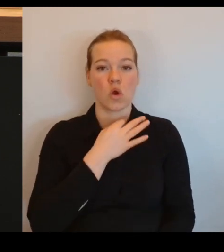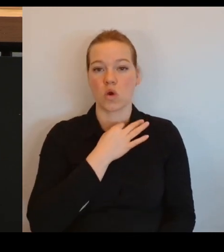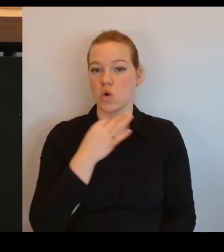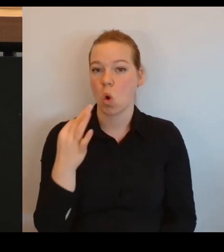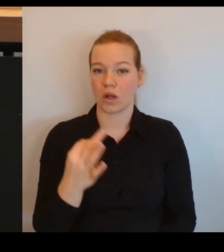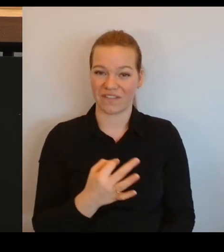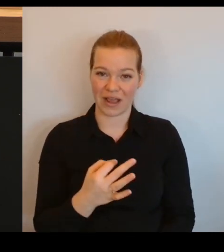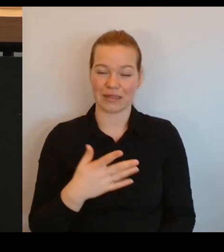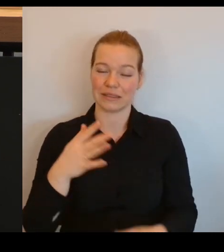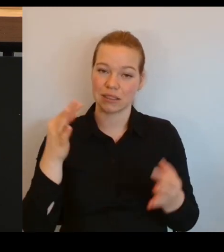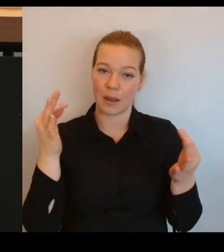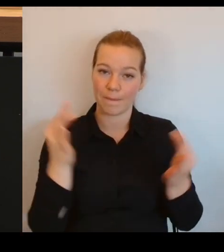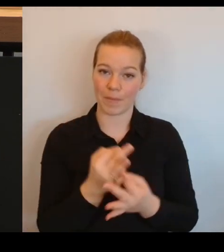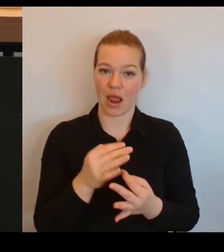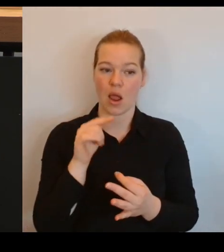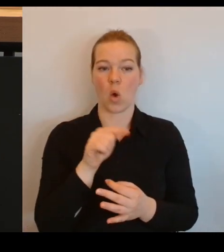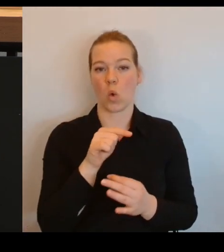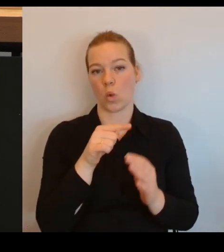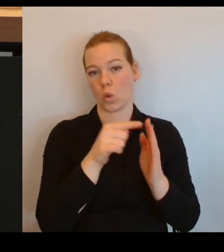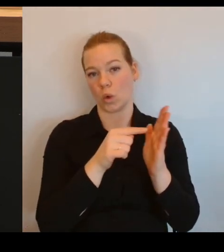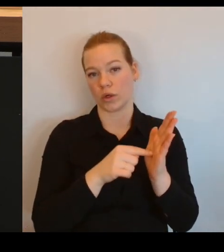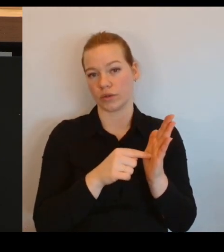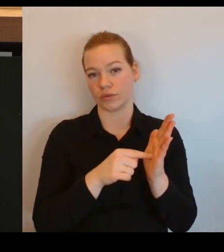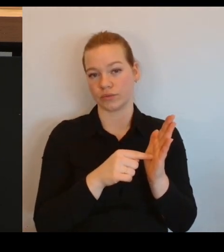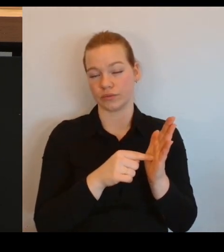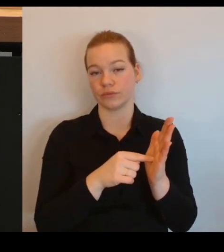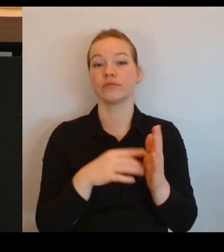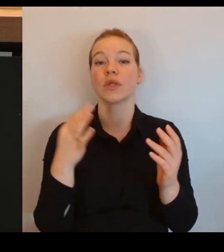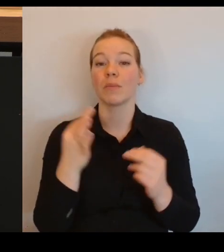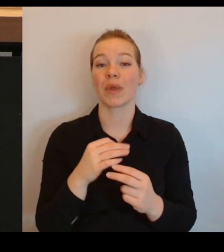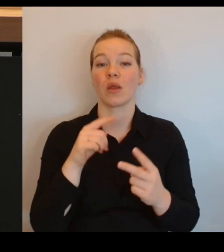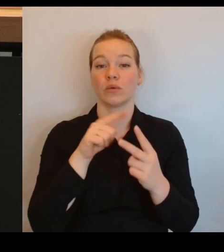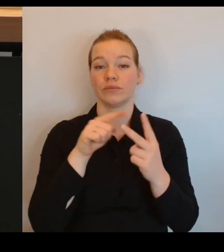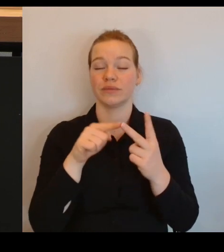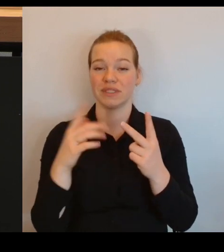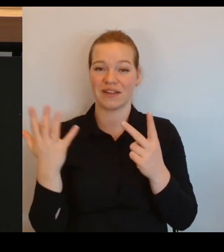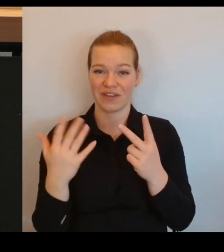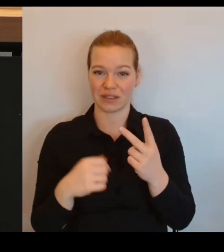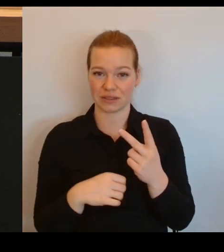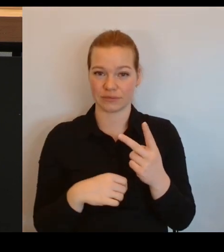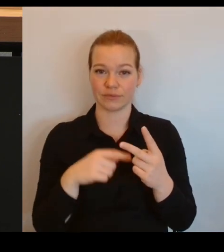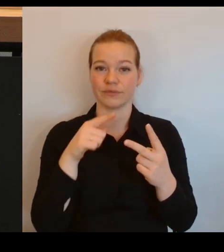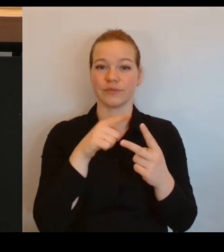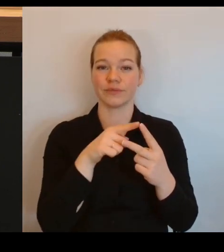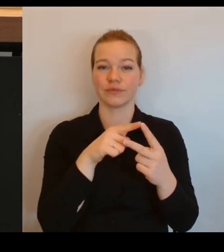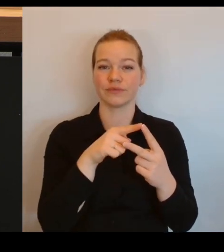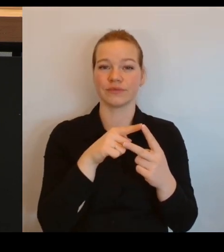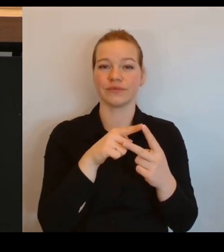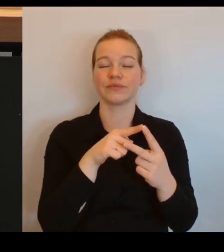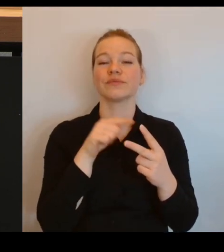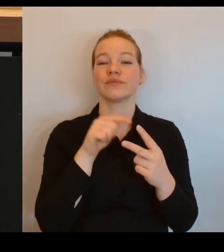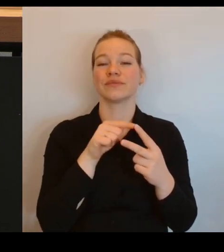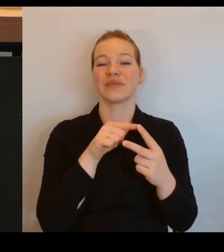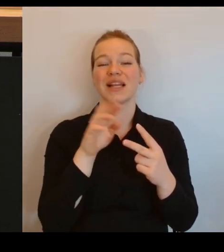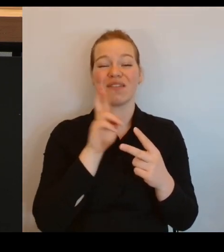Zum einen muss die für Personal zuständige Senatsverwaltung für Finanzen, strategische Ziele sowie quantitative und qualitative